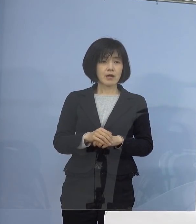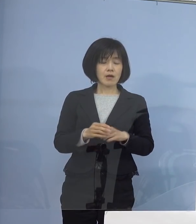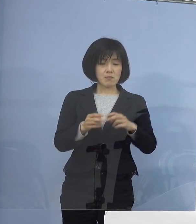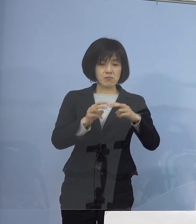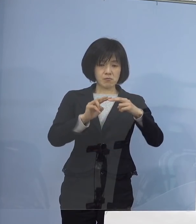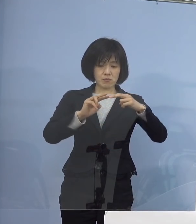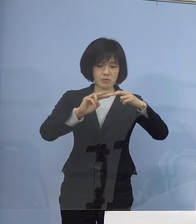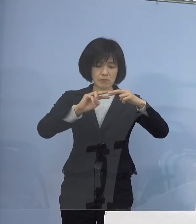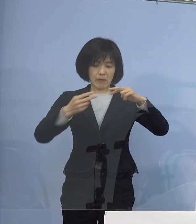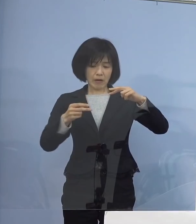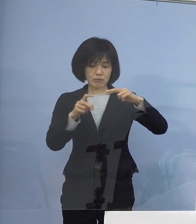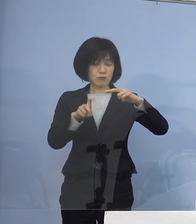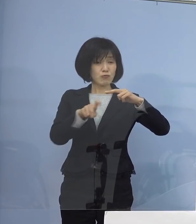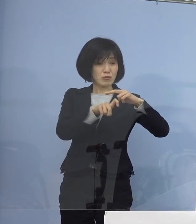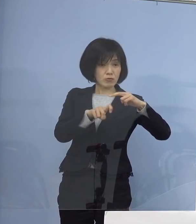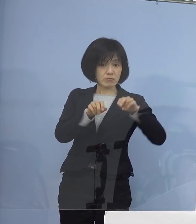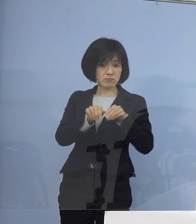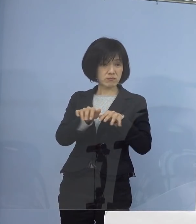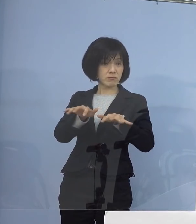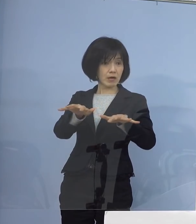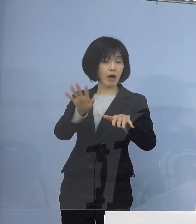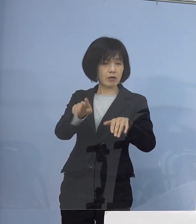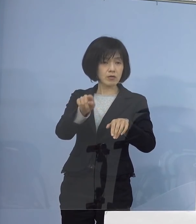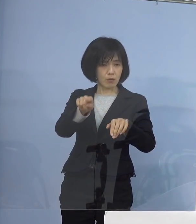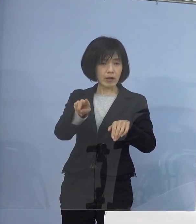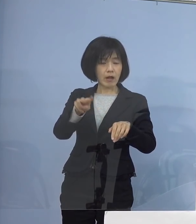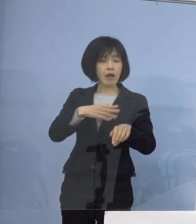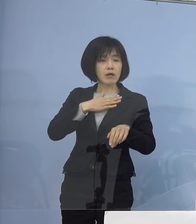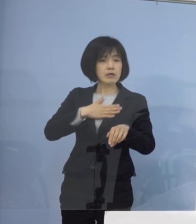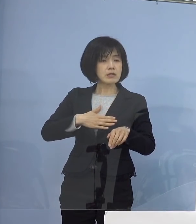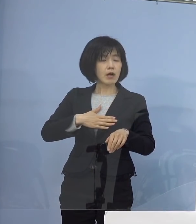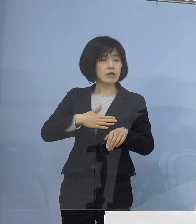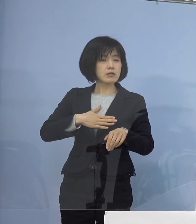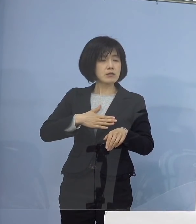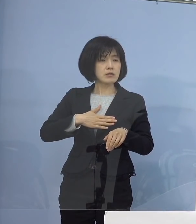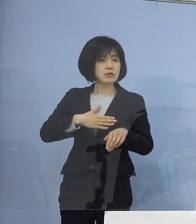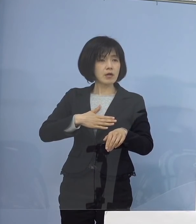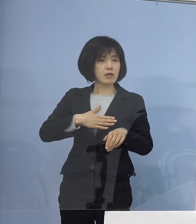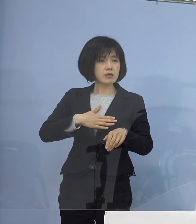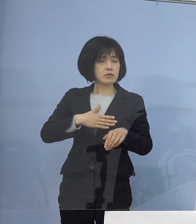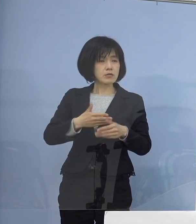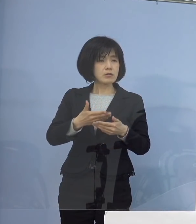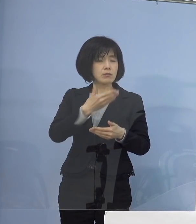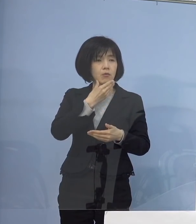こうした点について やはり理解を深めていただきたいと思います